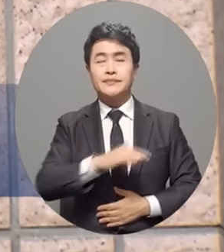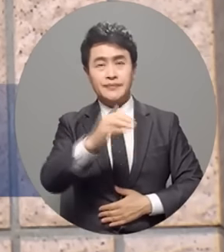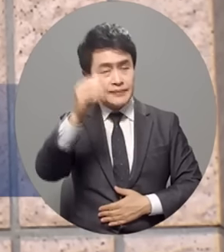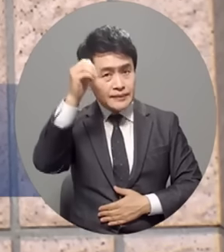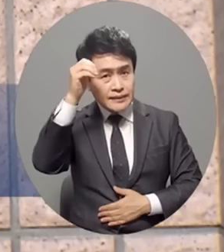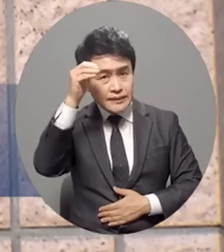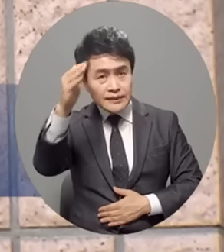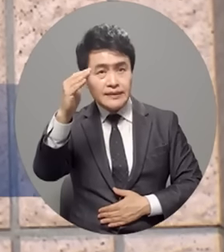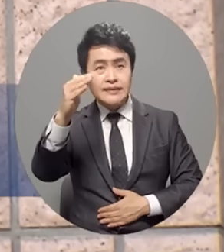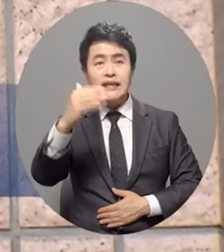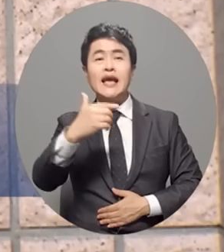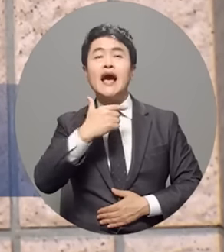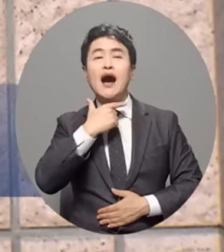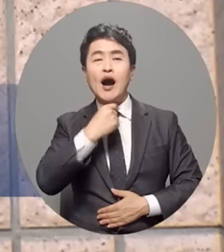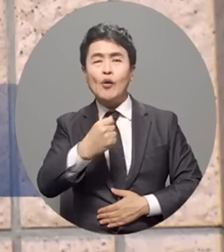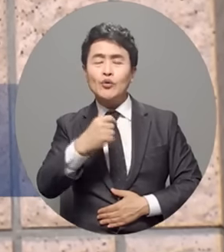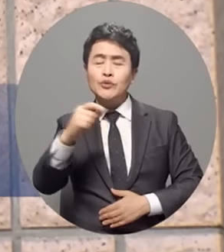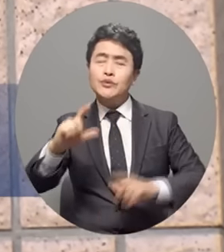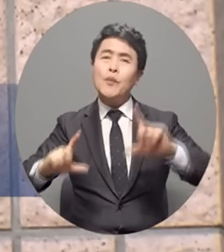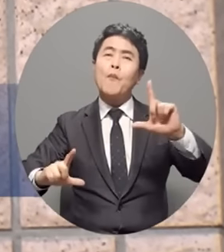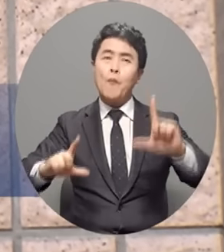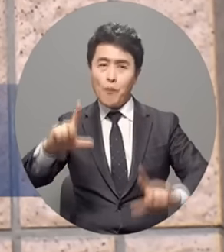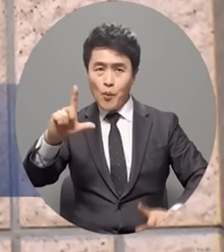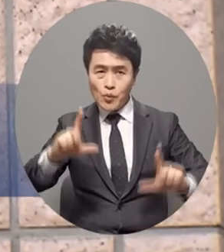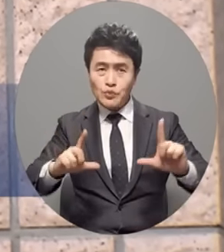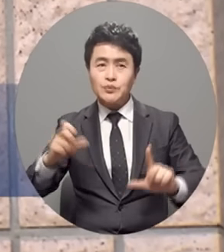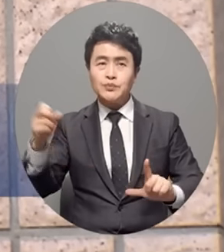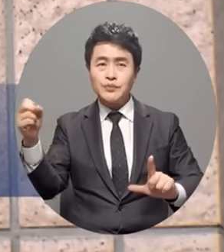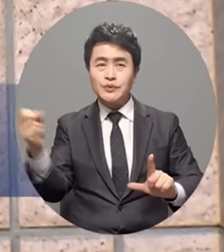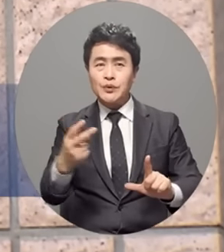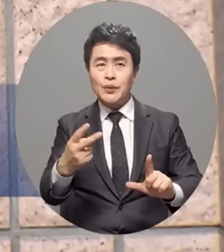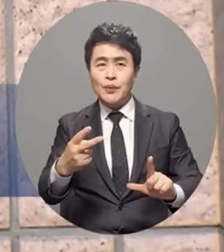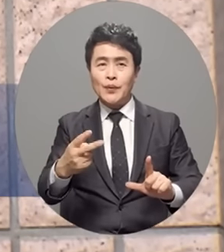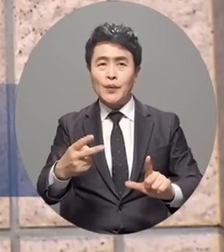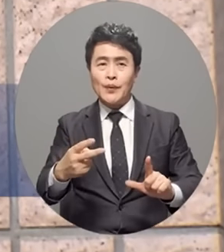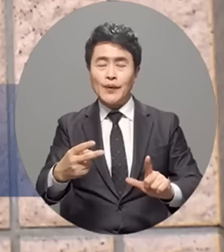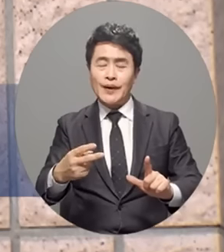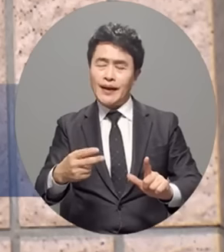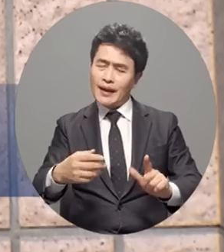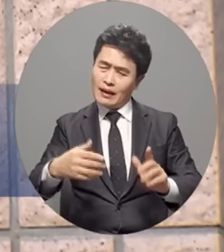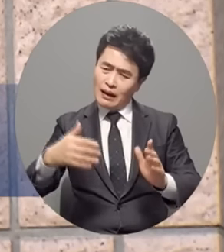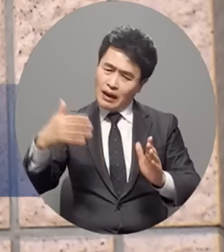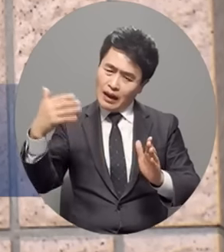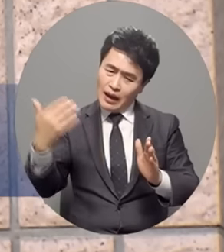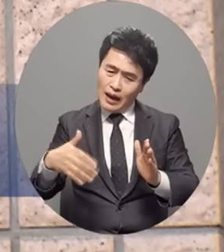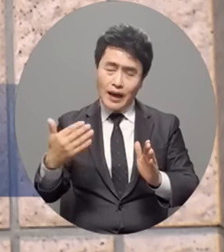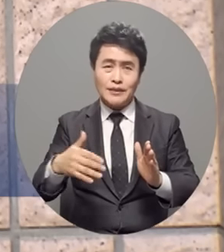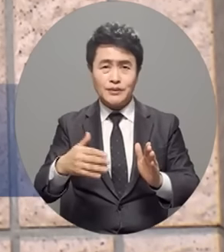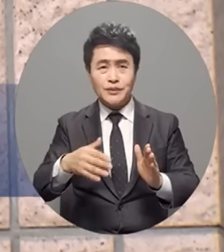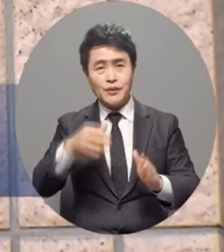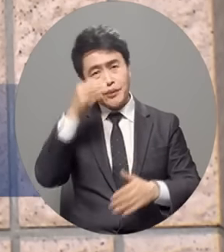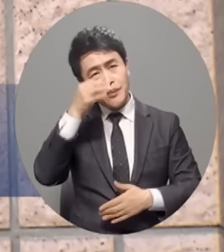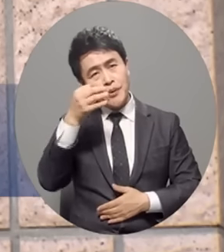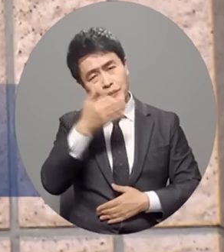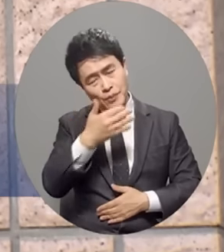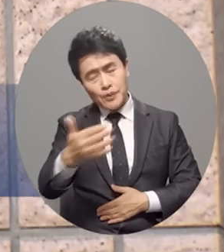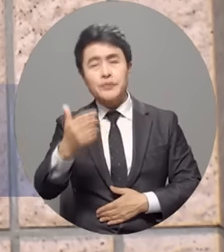(인터뷰) 국민 여러분들께서 기대하시는 그런 모습 아직은 보여드리지 못한 것